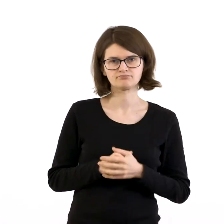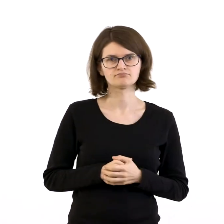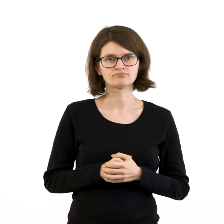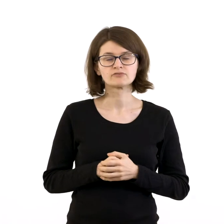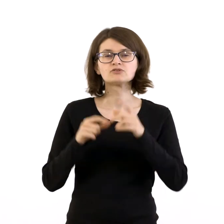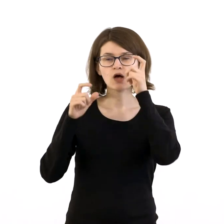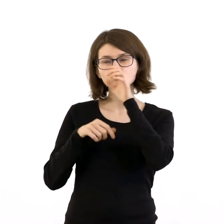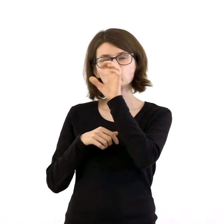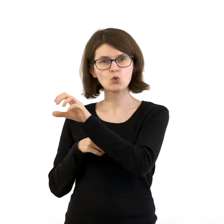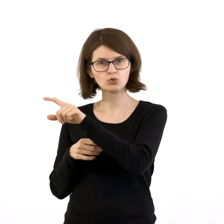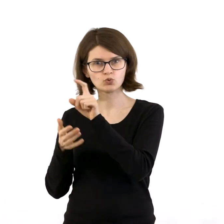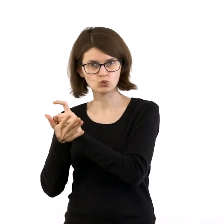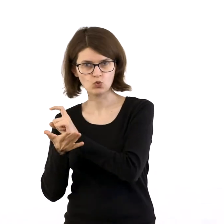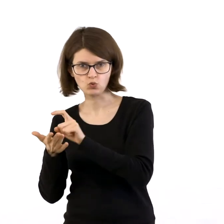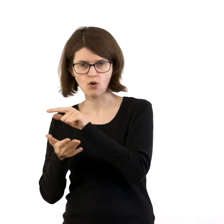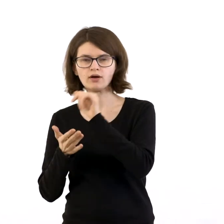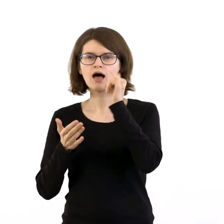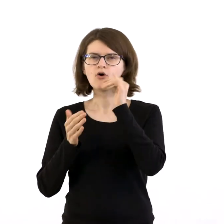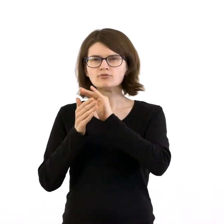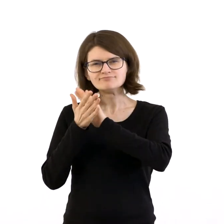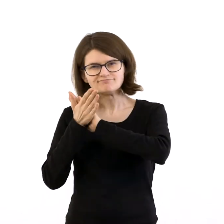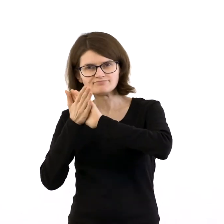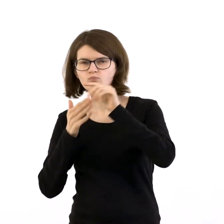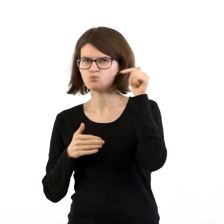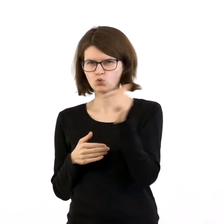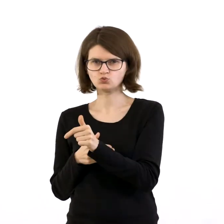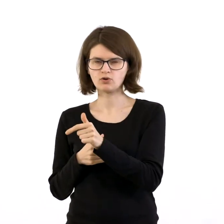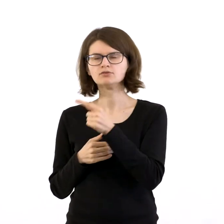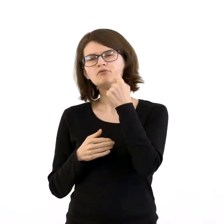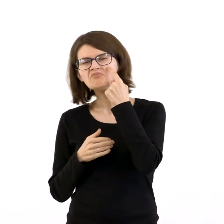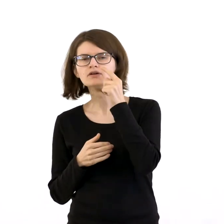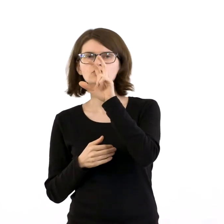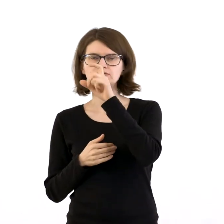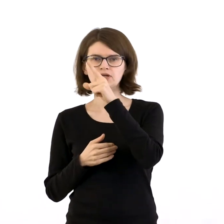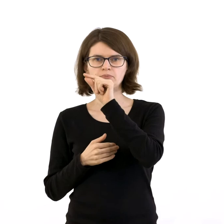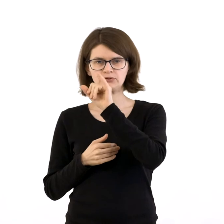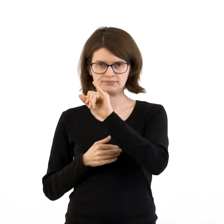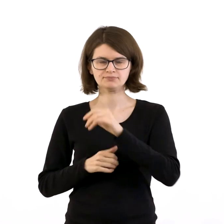natomiast zdjęcia do druku muszą mieć wysoką rozdzielczość (najczęściej 300 DPI).